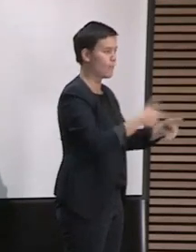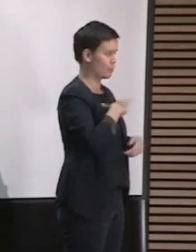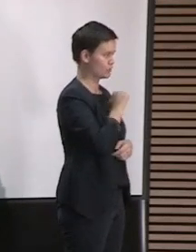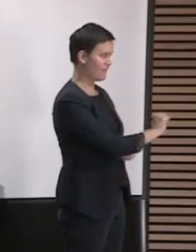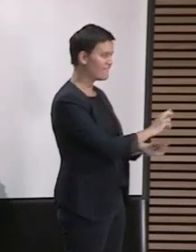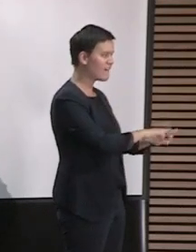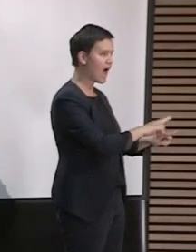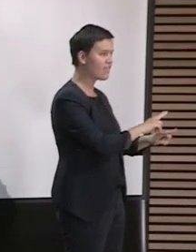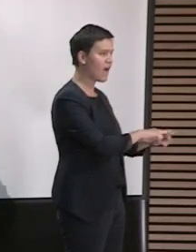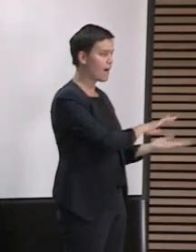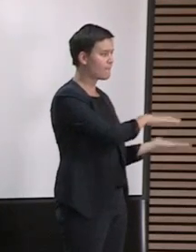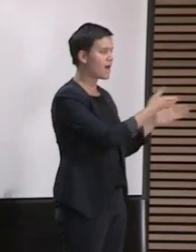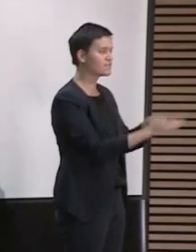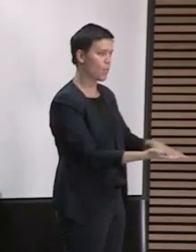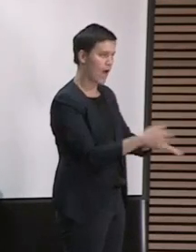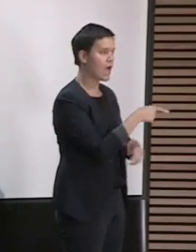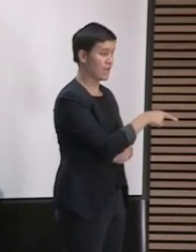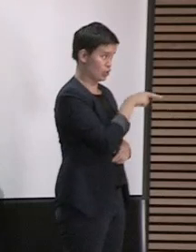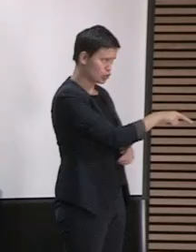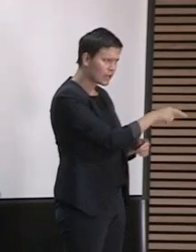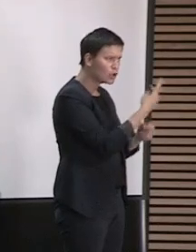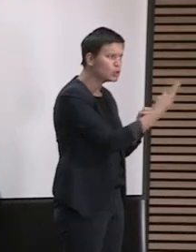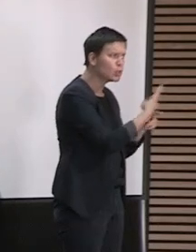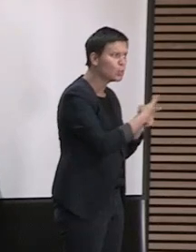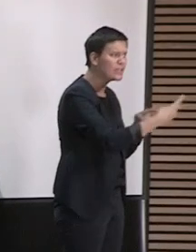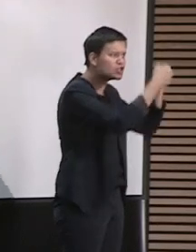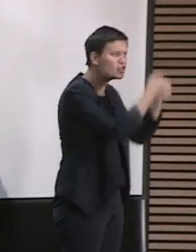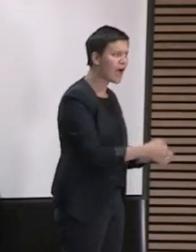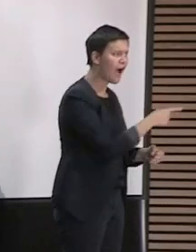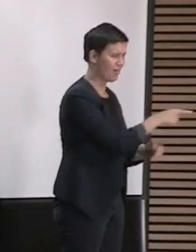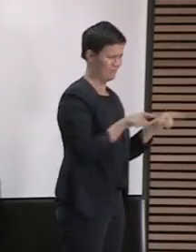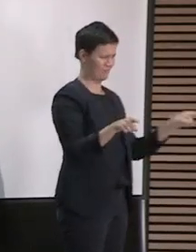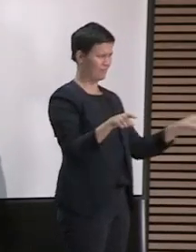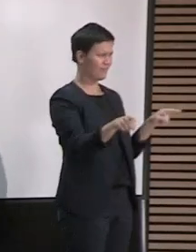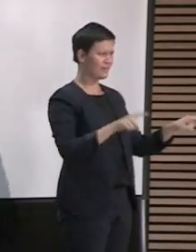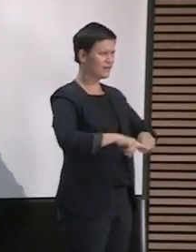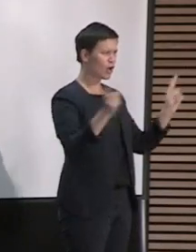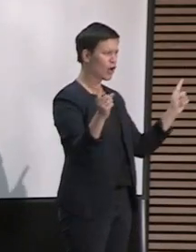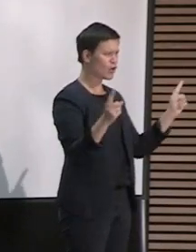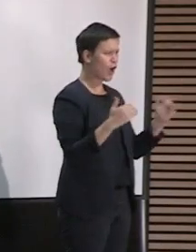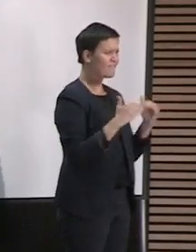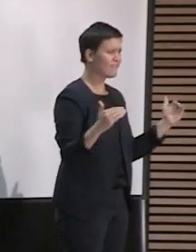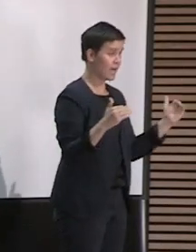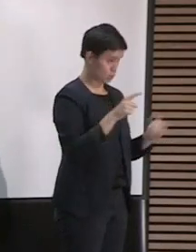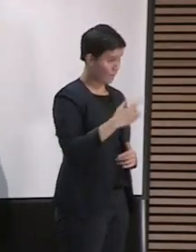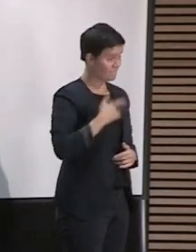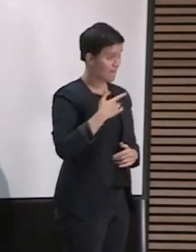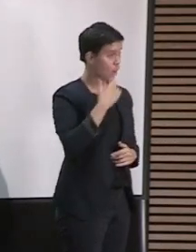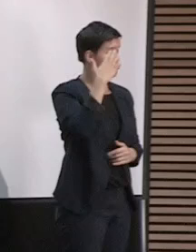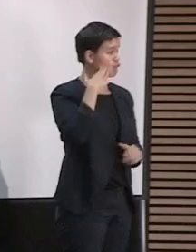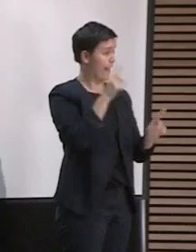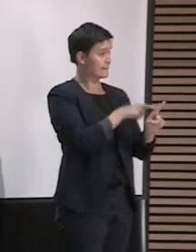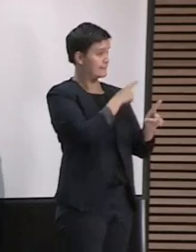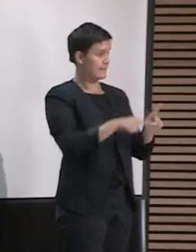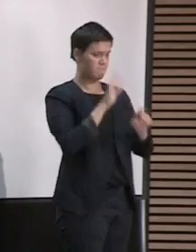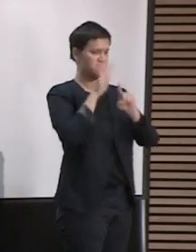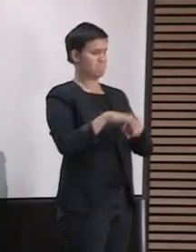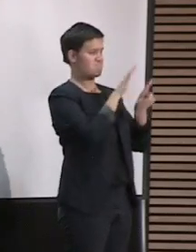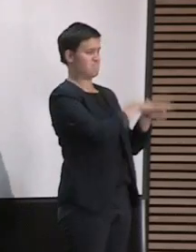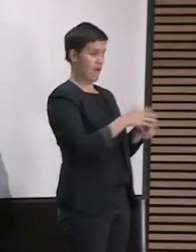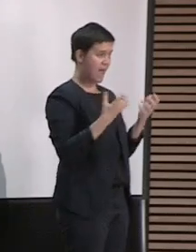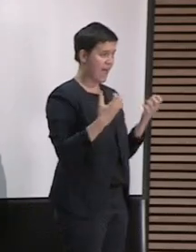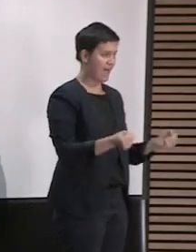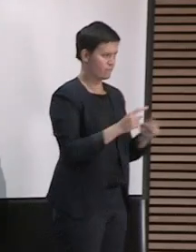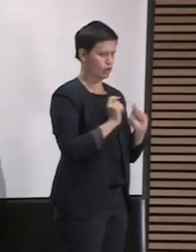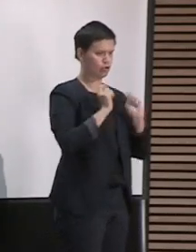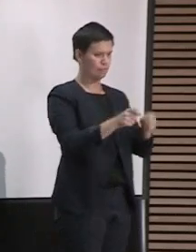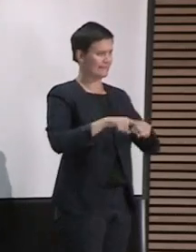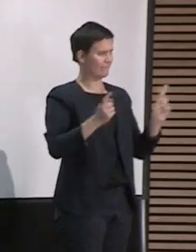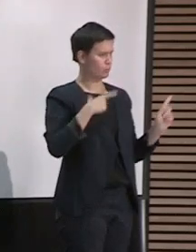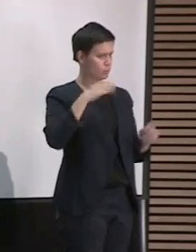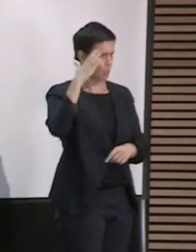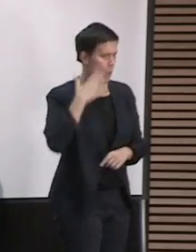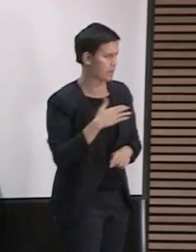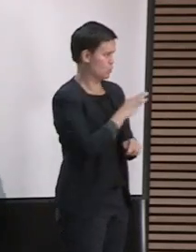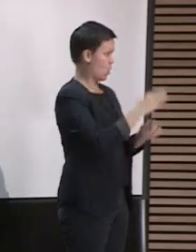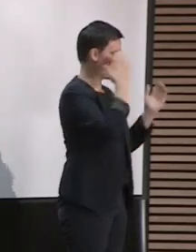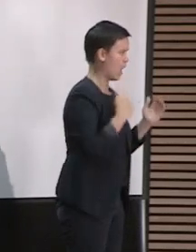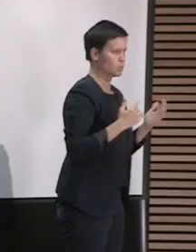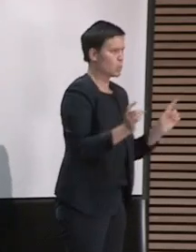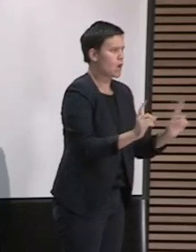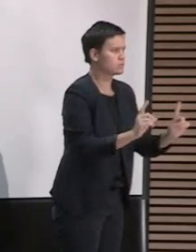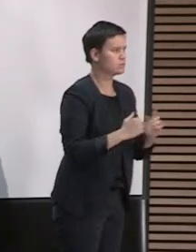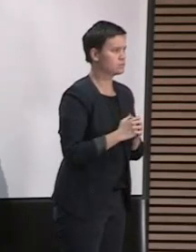hei hoko poti. Ko ia i whiua ki